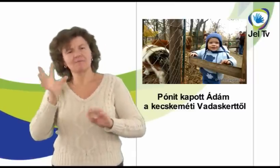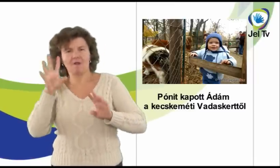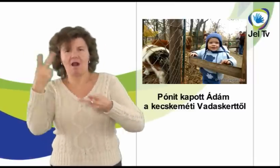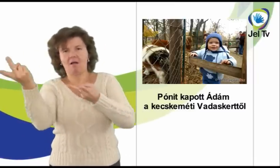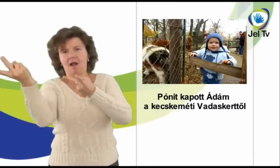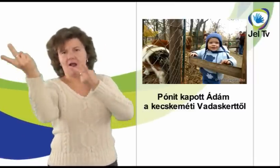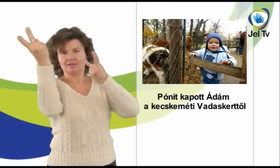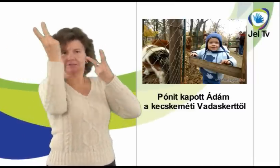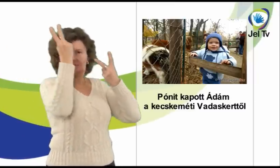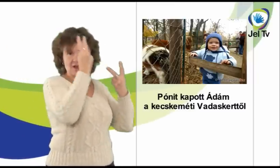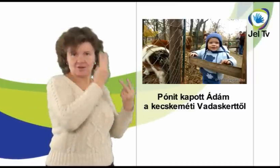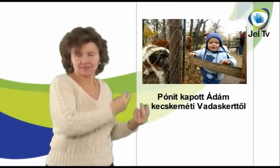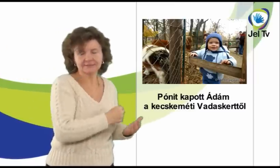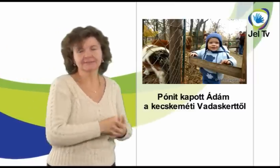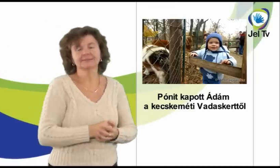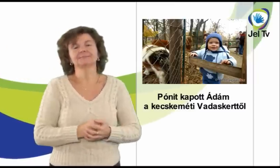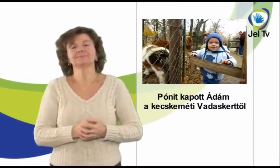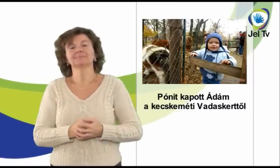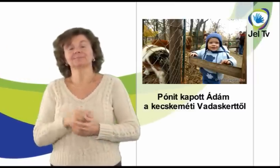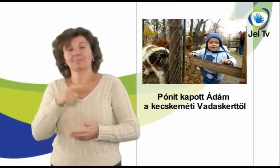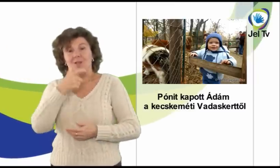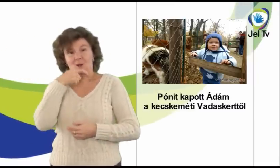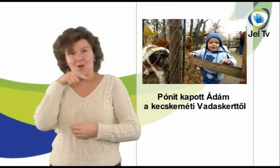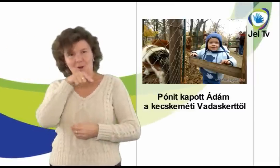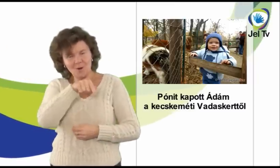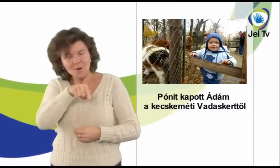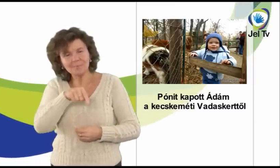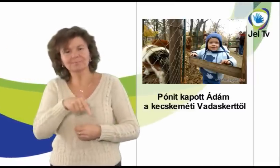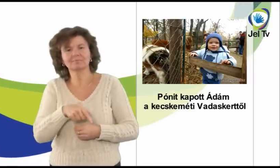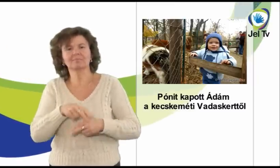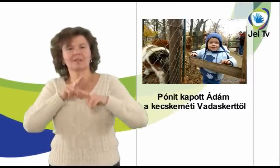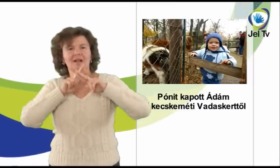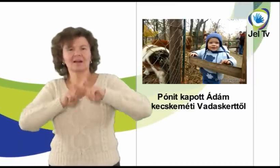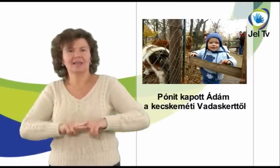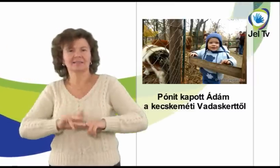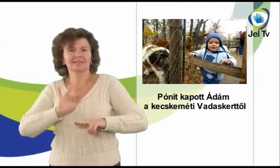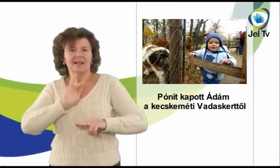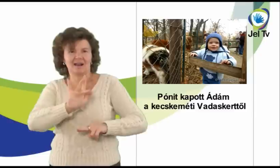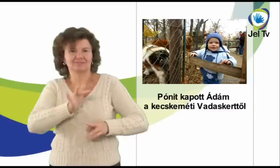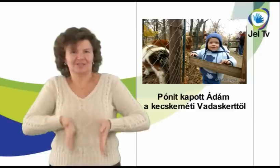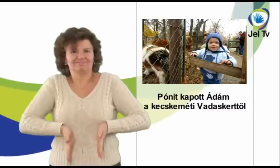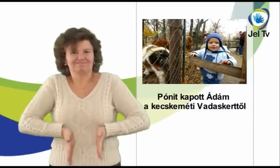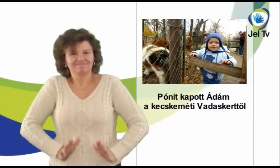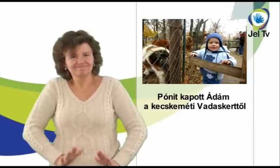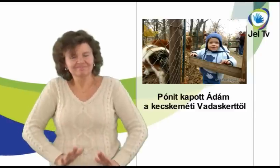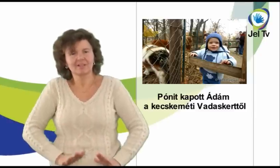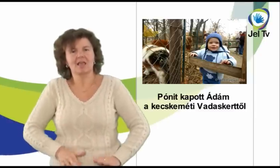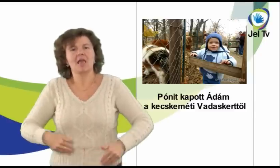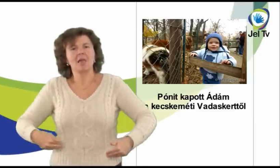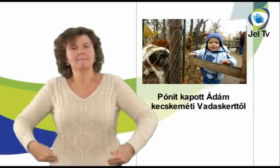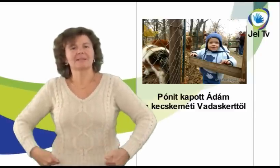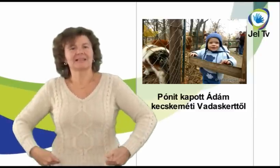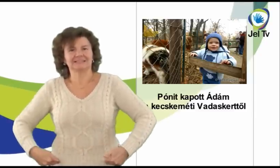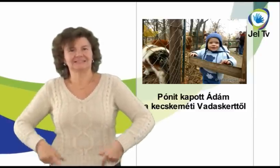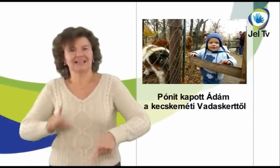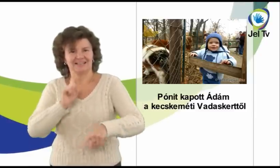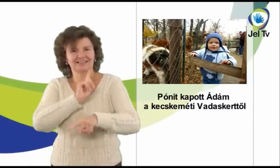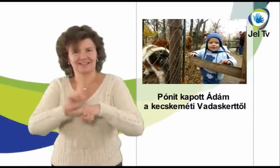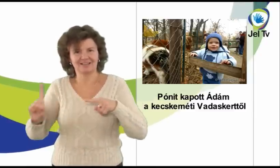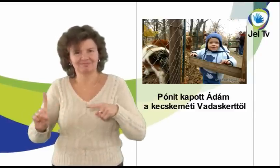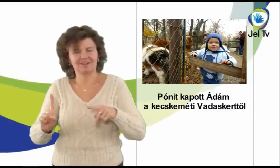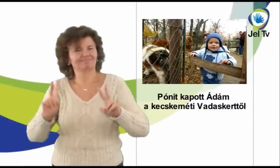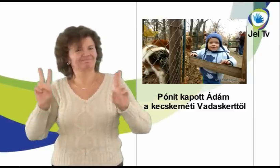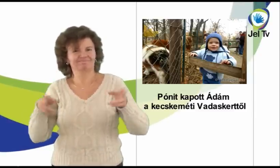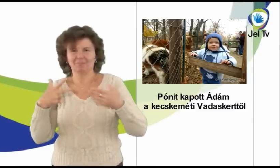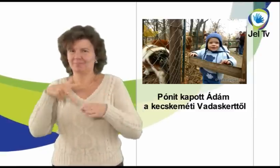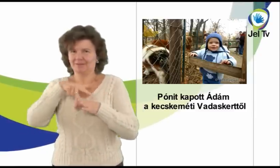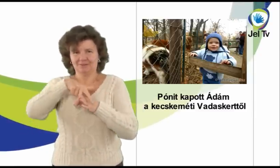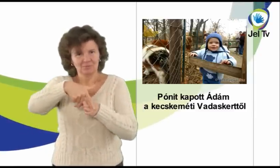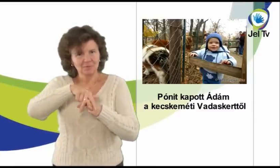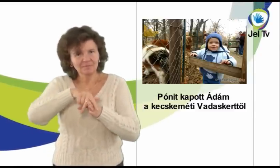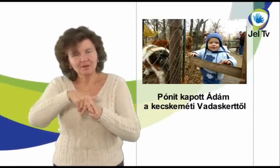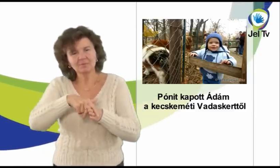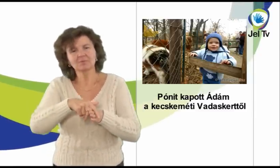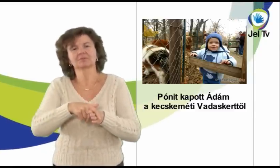Pár nap múlva hazaszállíthatják az állatot. A ló rendellenességgel született, a medencéje hibás, ezért nem lehet lovagolni rajta.